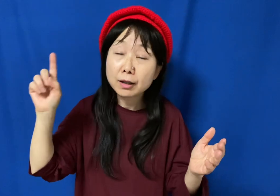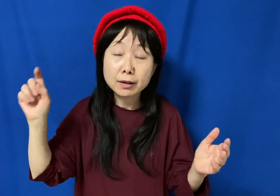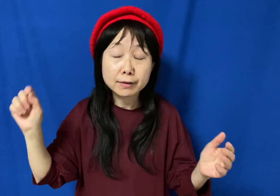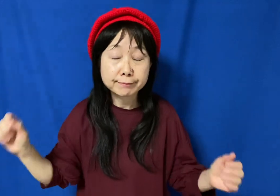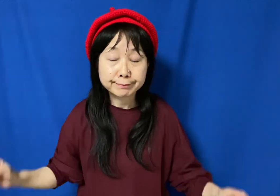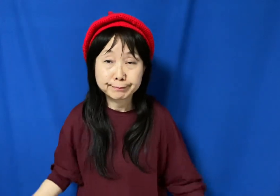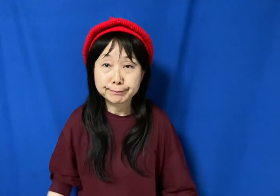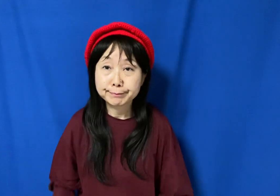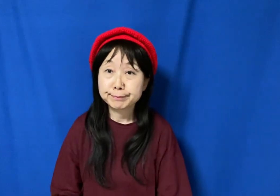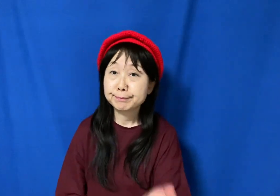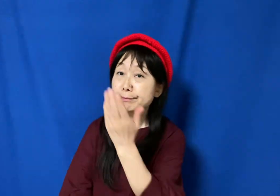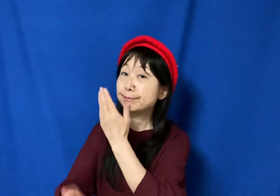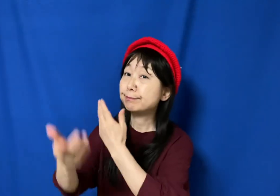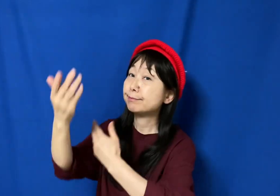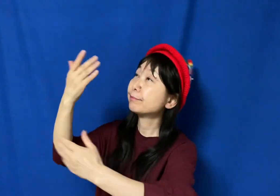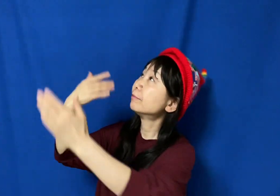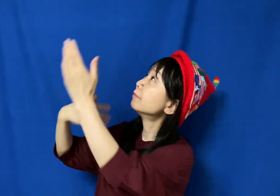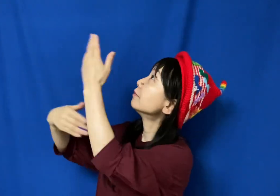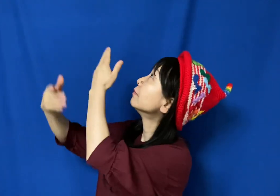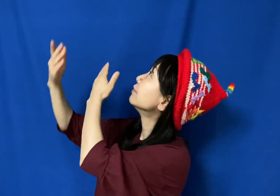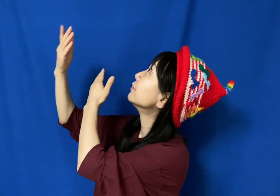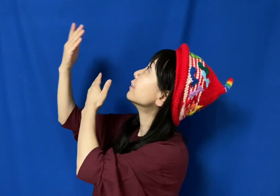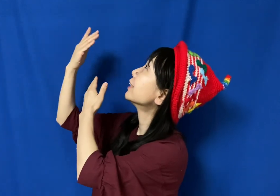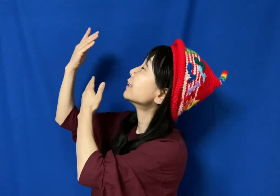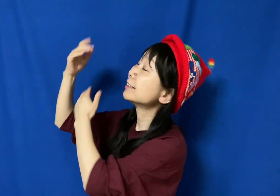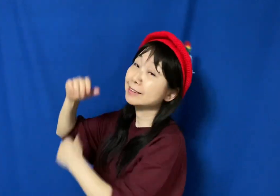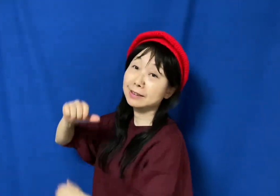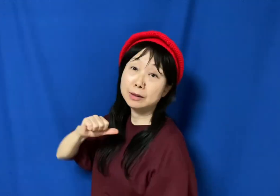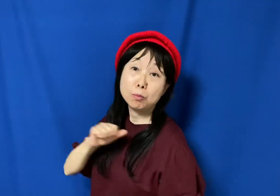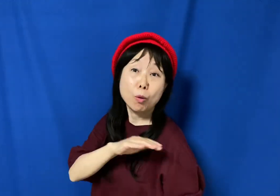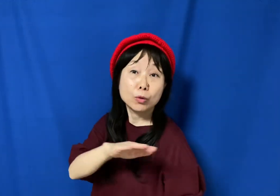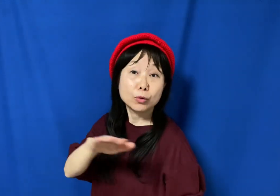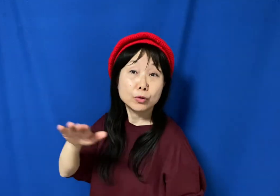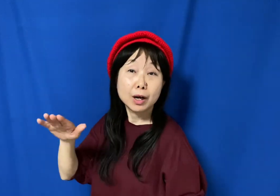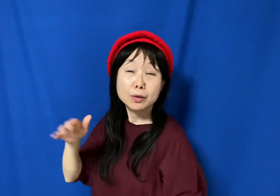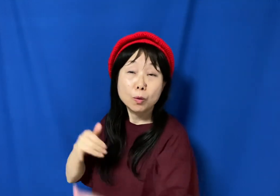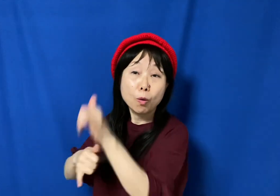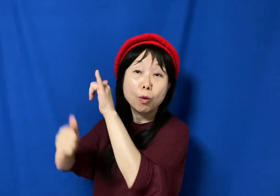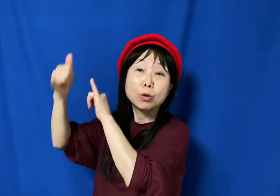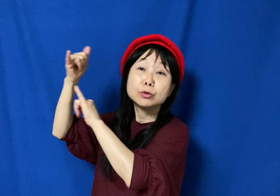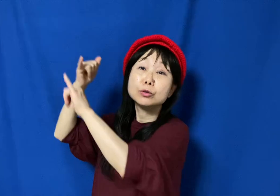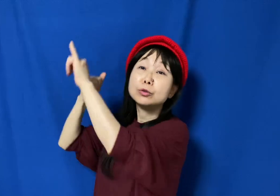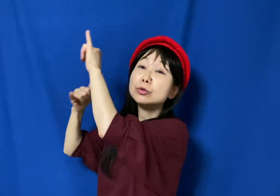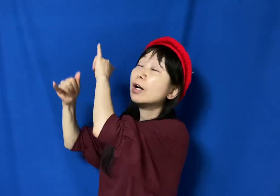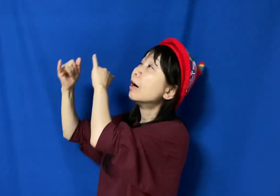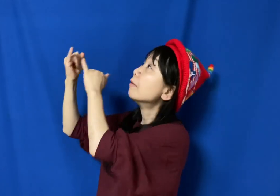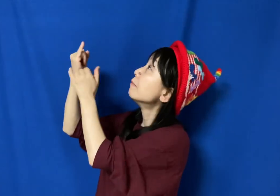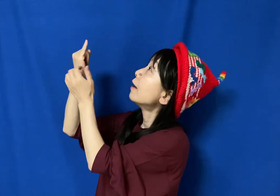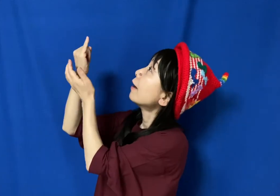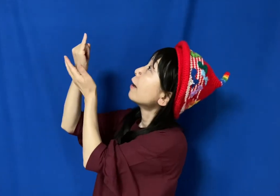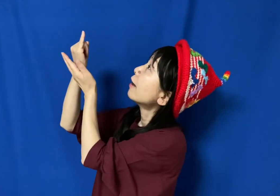遠い昔に 僕らの グランマが（手話：先祖・女性）